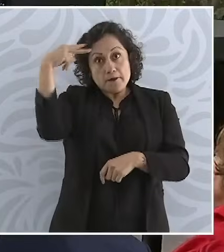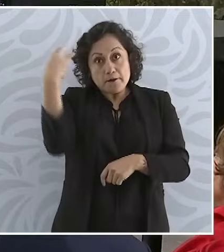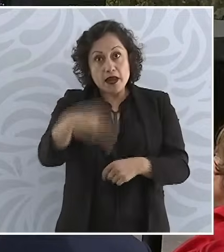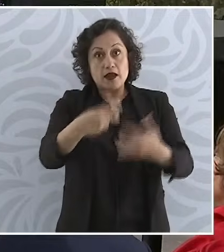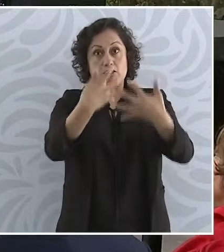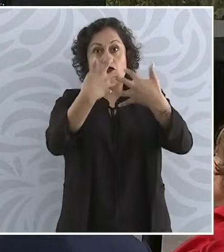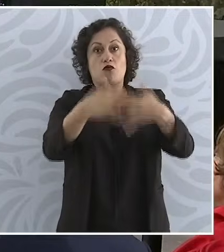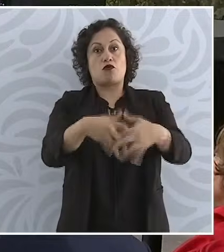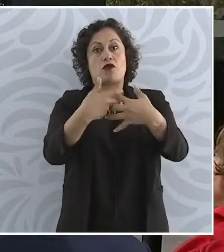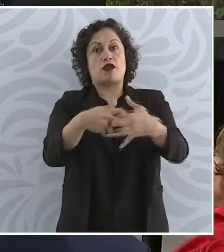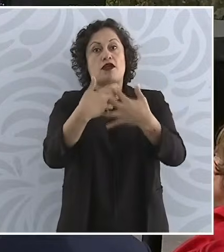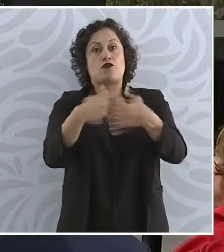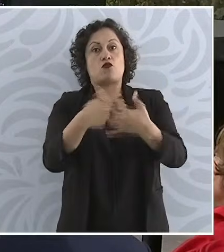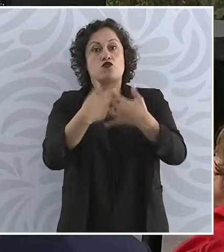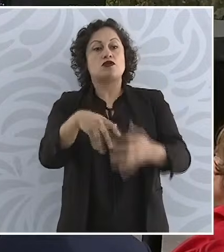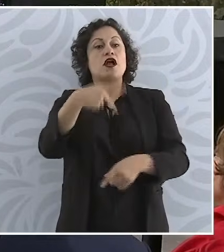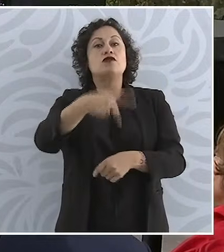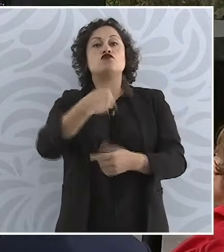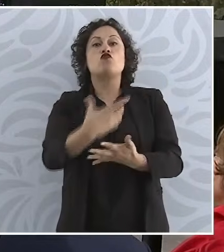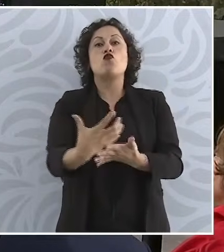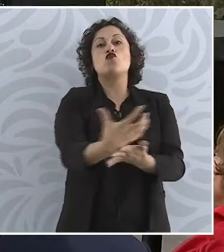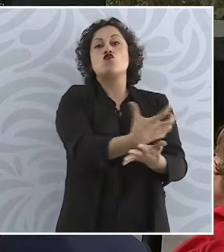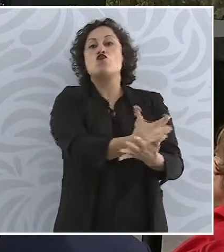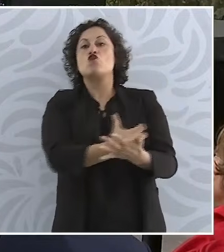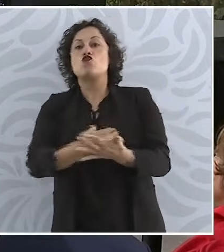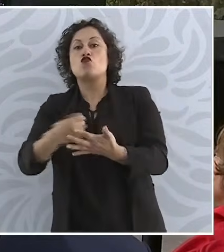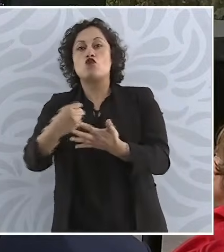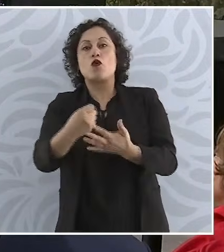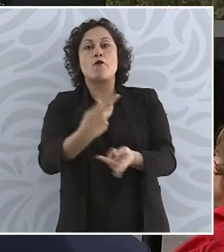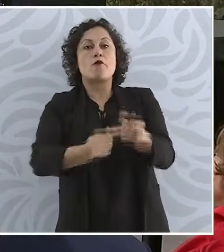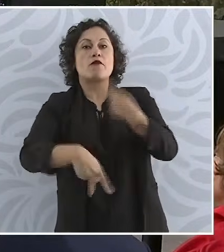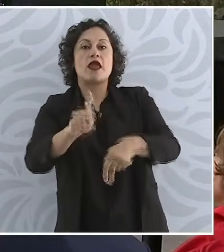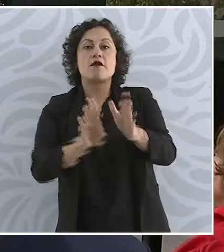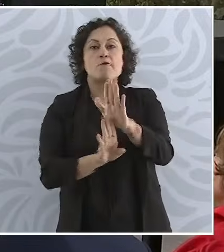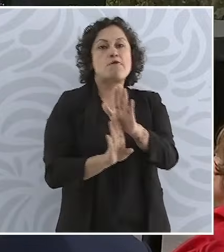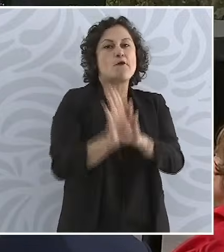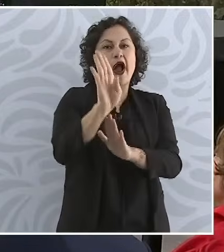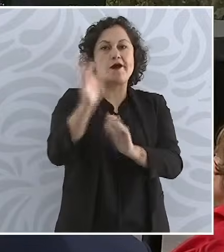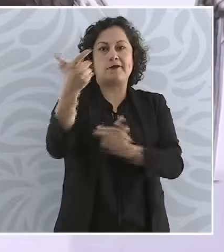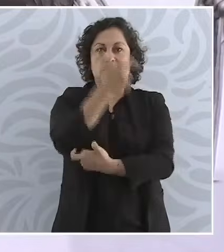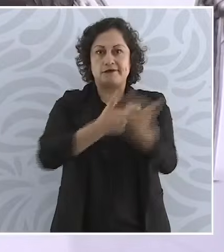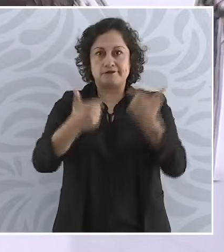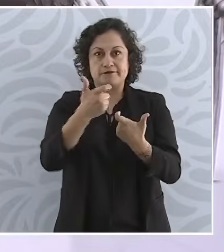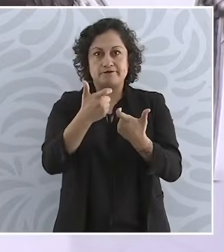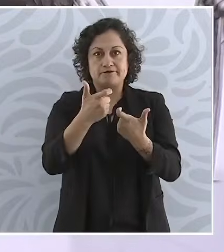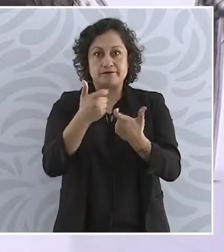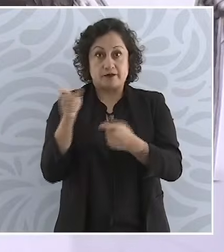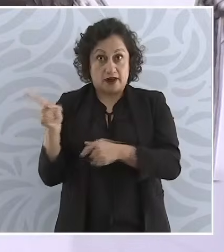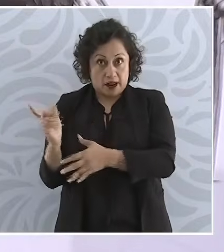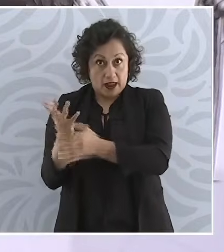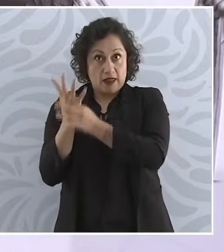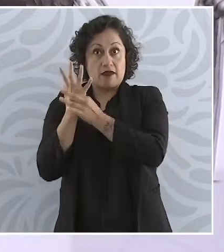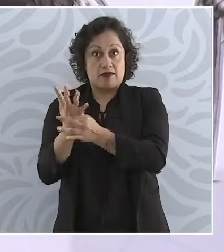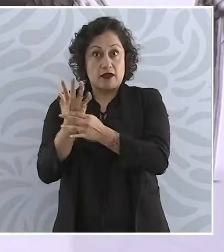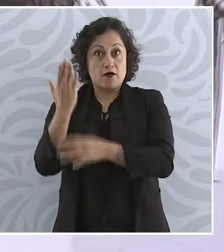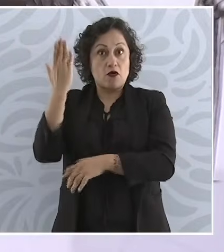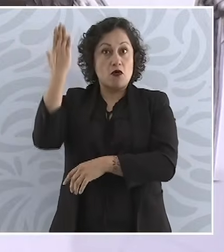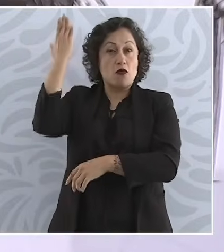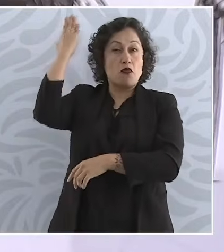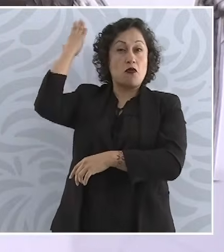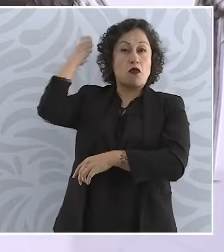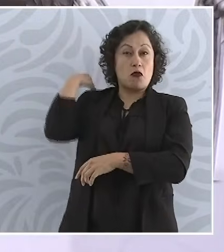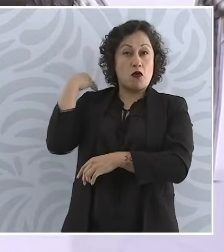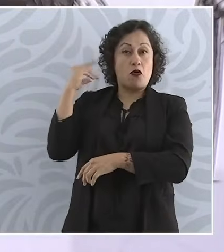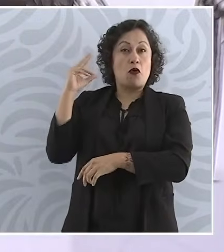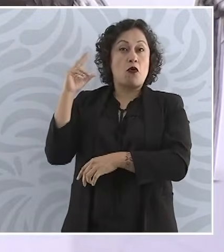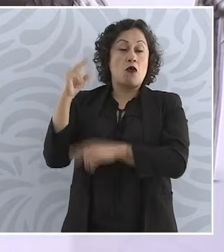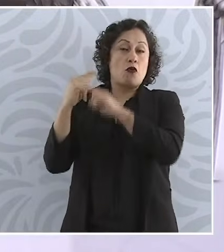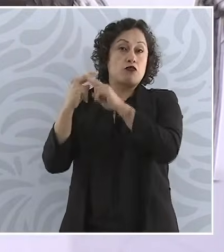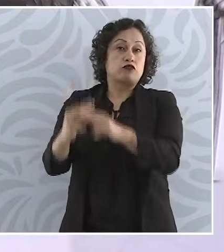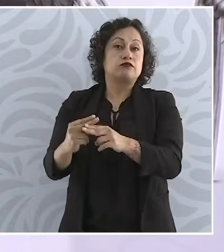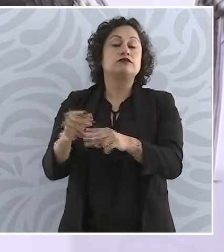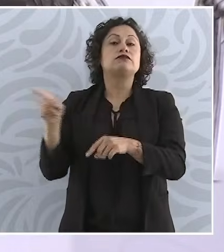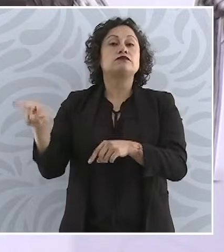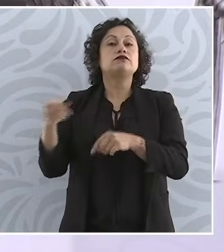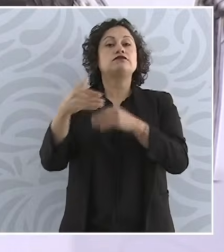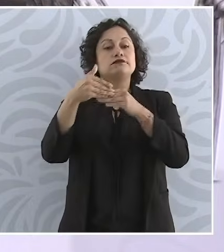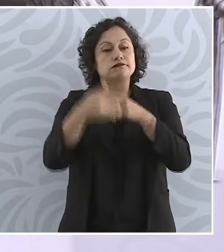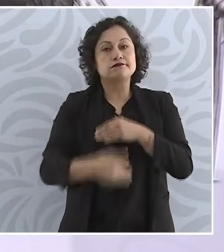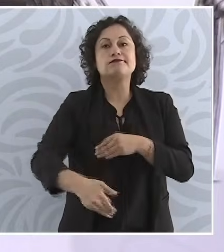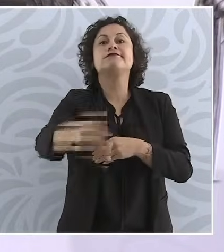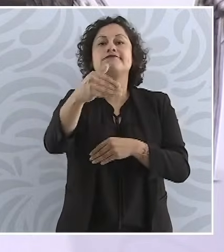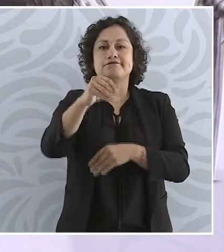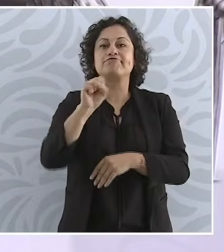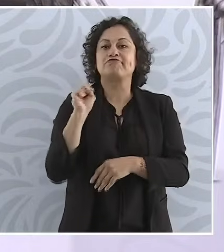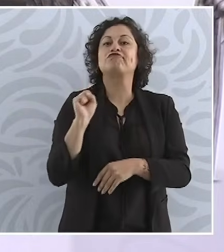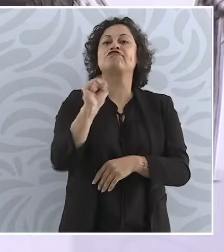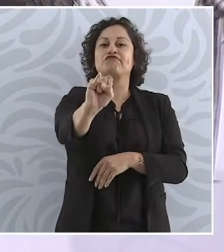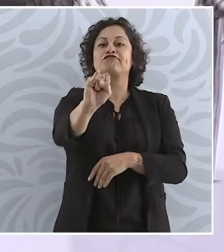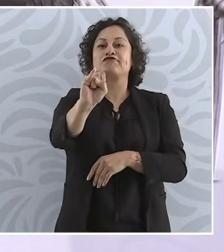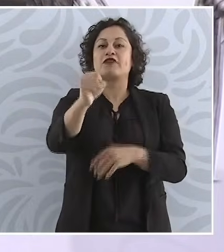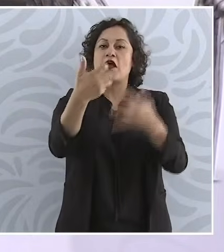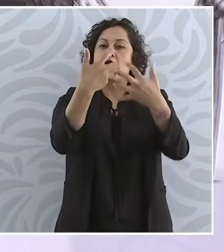y desarrollar con amplitud su economía y así fue así fue como la expropiación petrolera permitió el